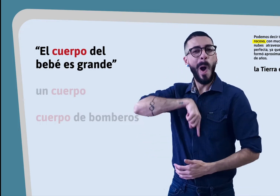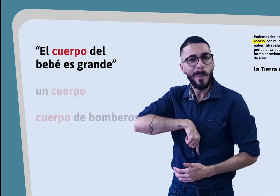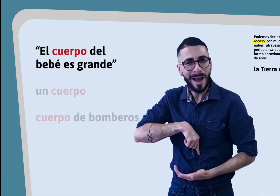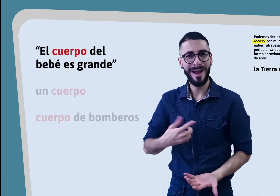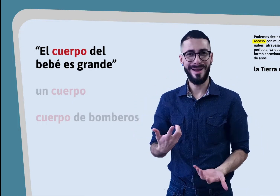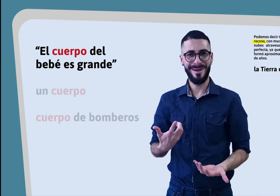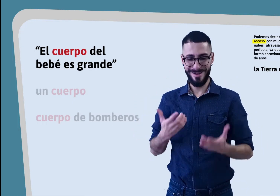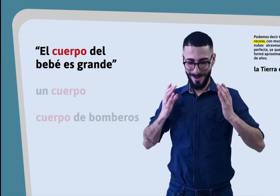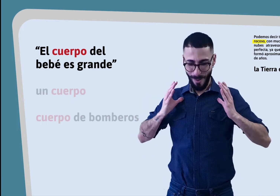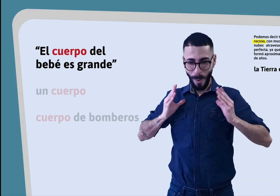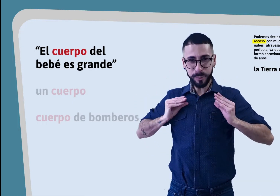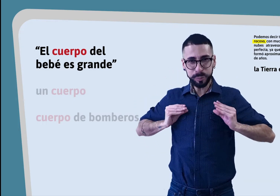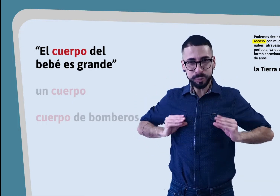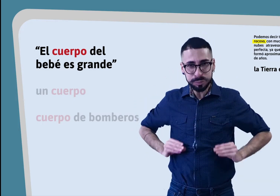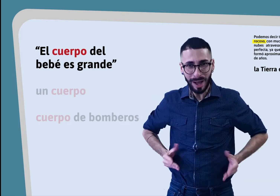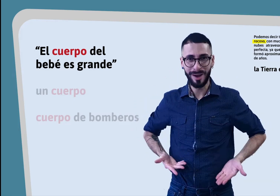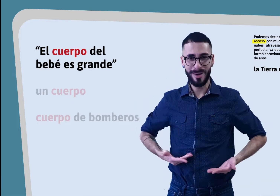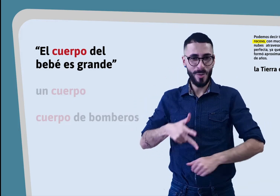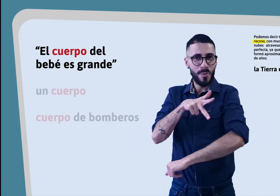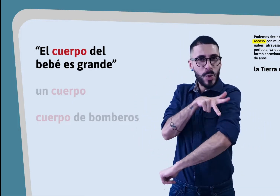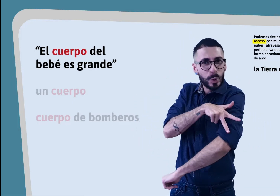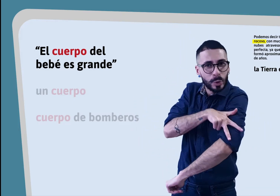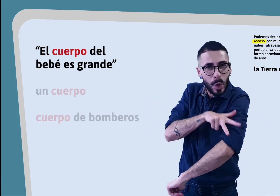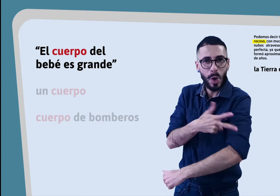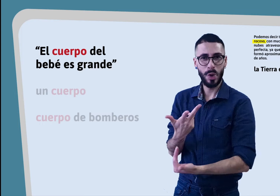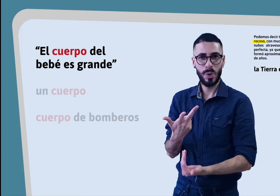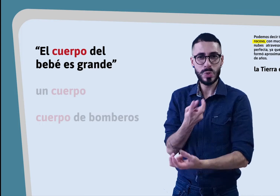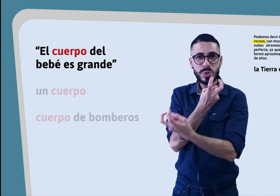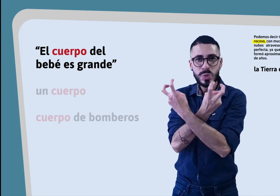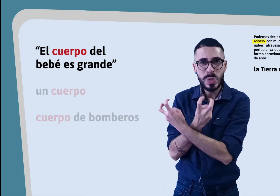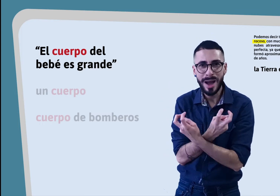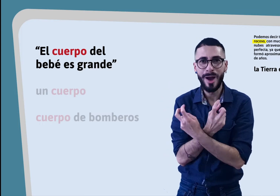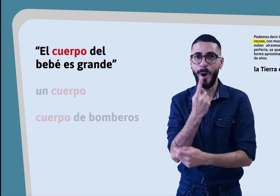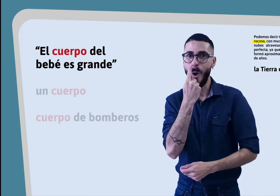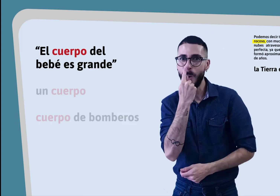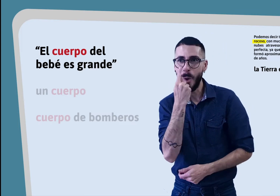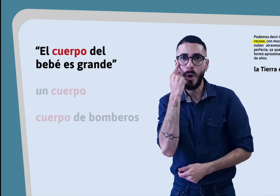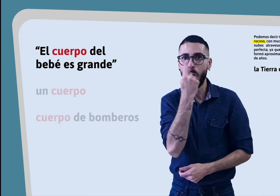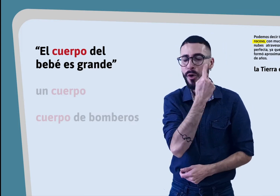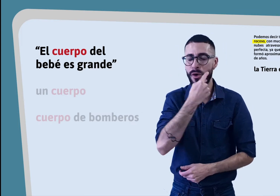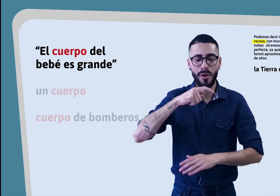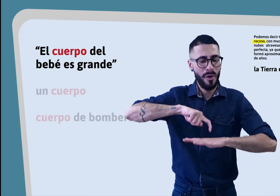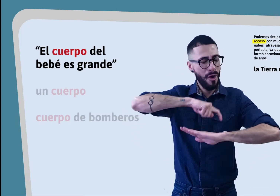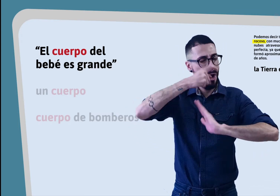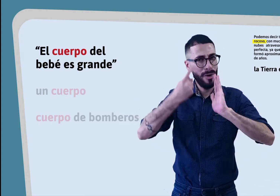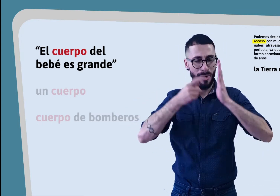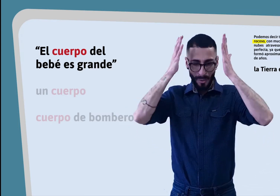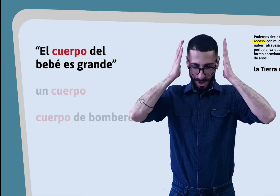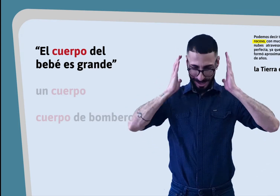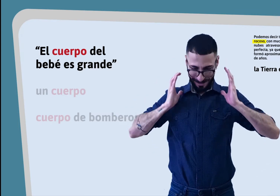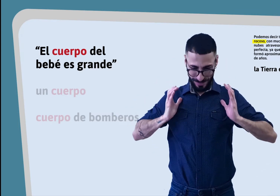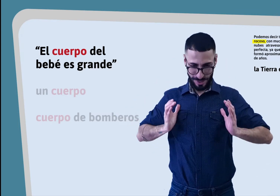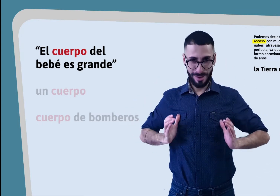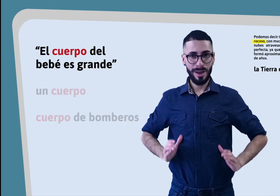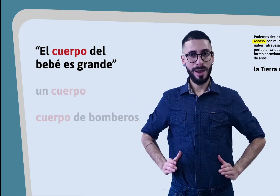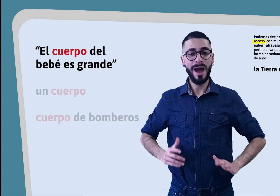Está relacionada con los organismos, músculos, huesos, ojos, nariz, todo lo que compone el cuerpo de un organismo.